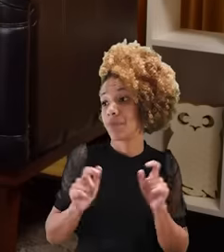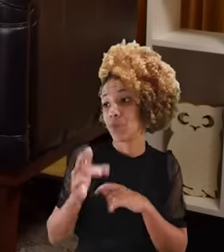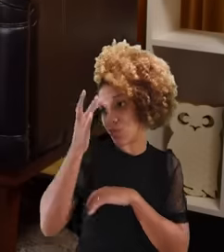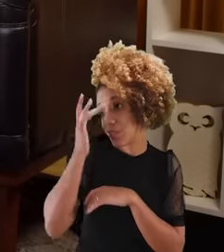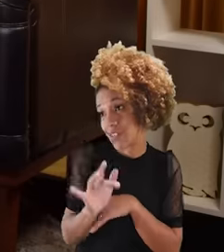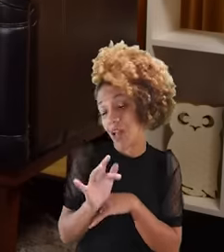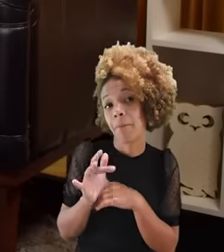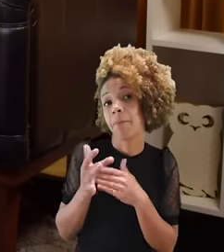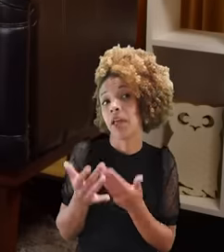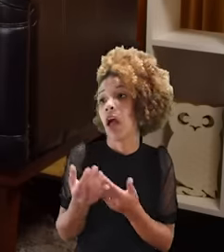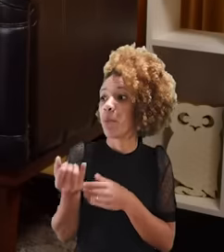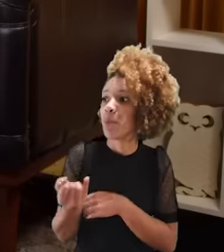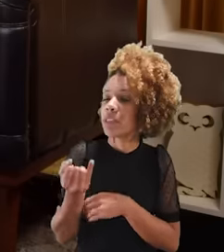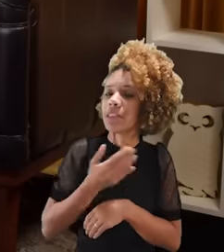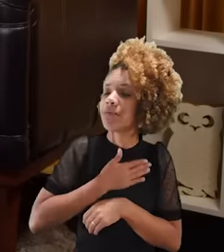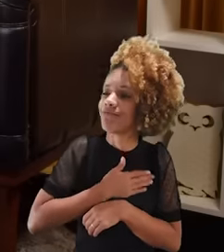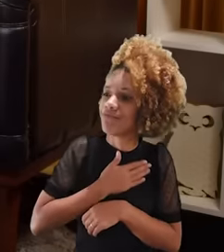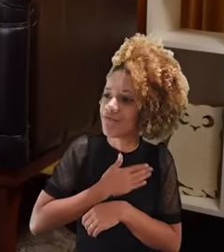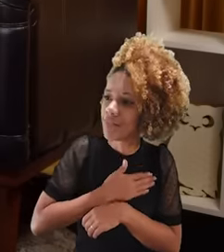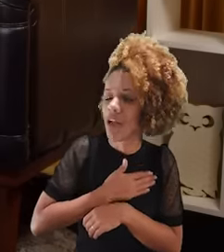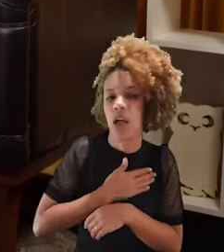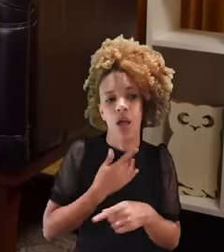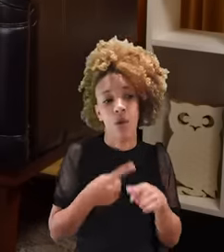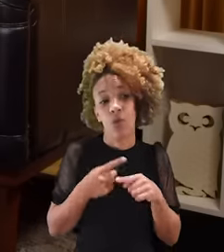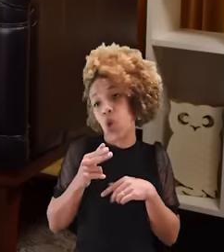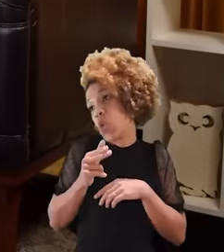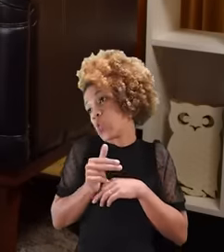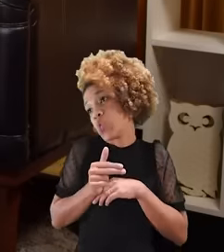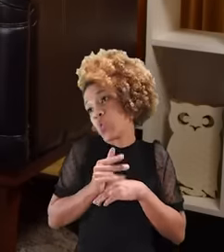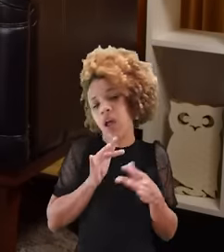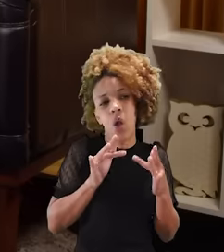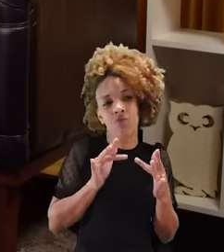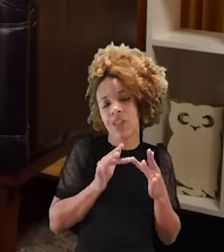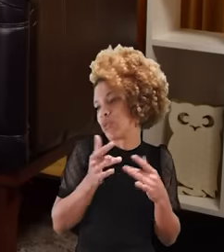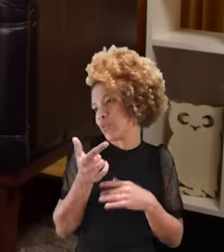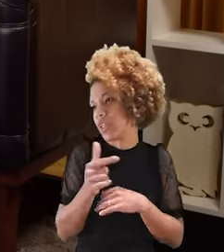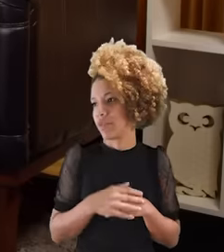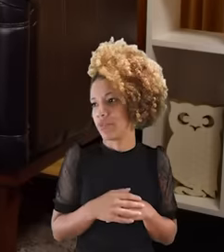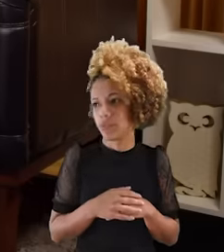quanto Aquilo é gostoso e bacana para eles porque nunca tiveram contato com isso porque é uma coisa